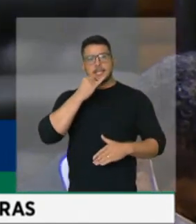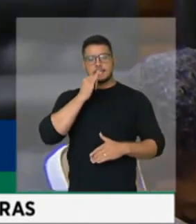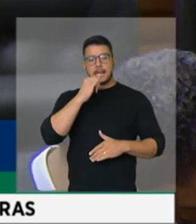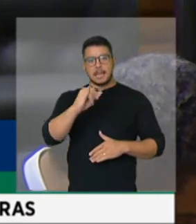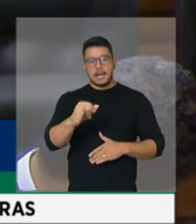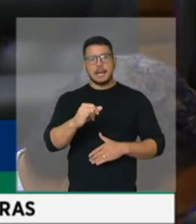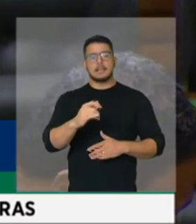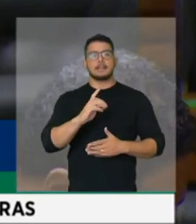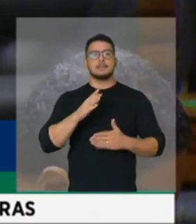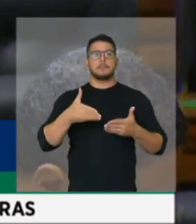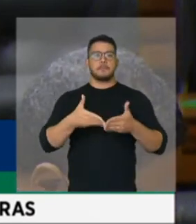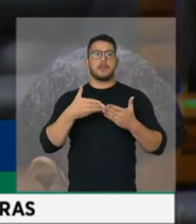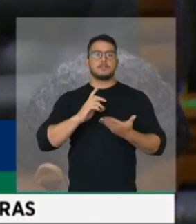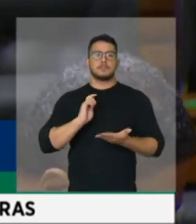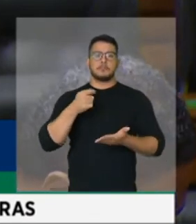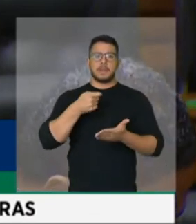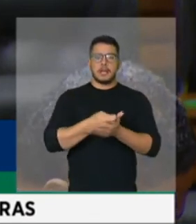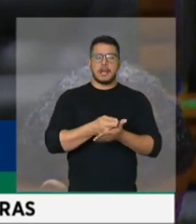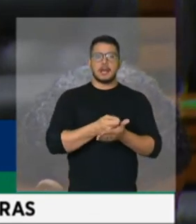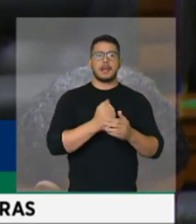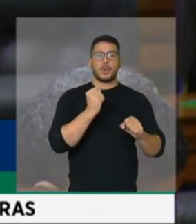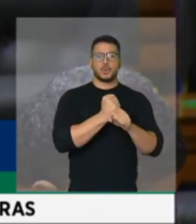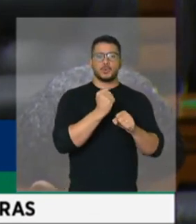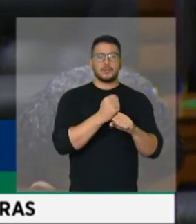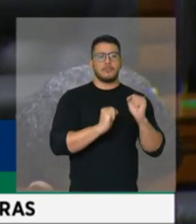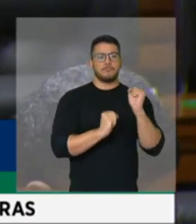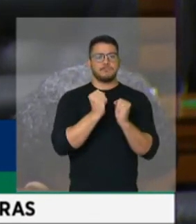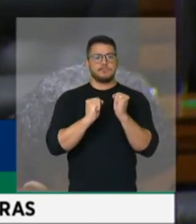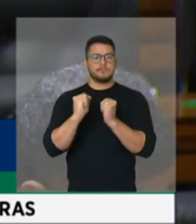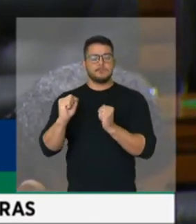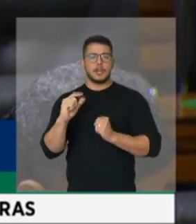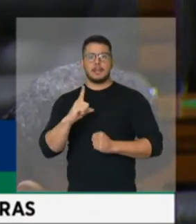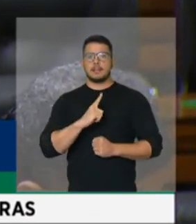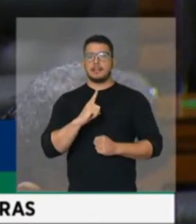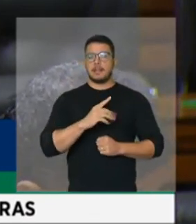PRESIDENTE O QUE DISSE GETÚLIO VARGAS. "PEDEM AS EMPRESAS DE SERVIÇOS